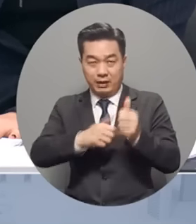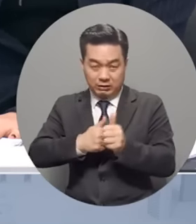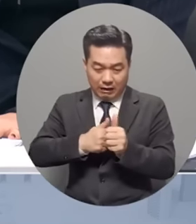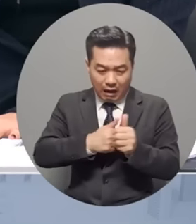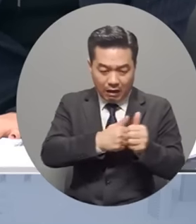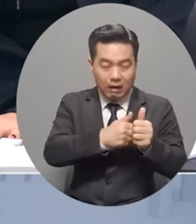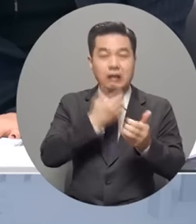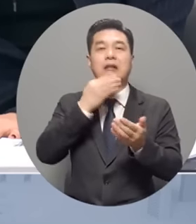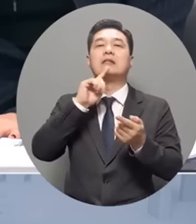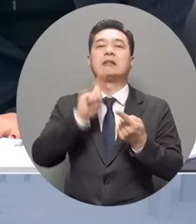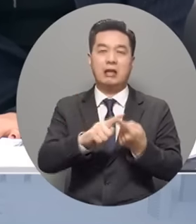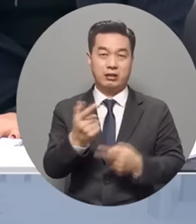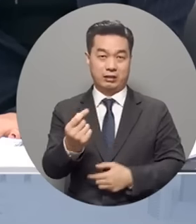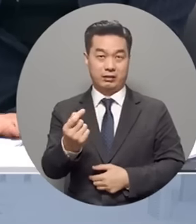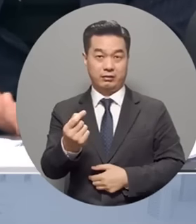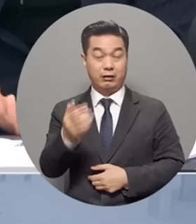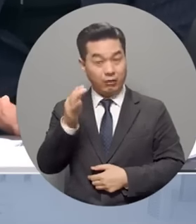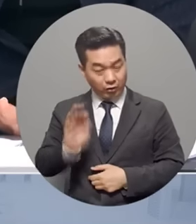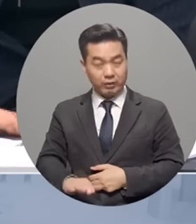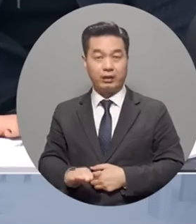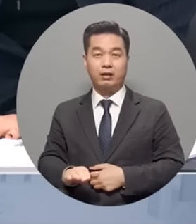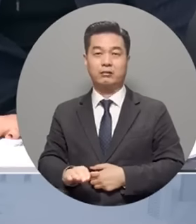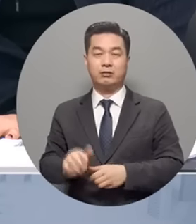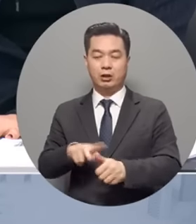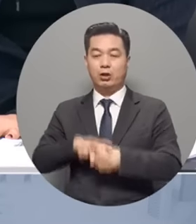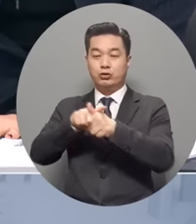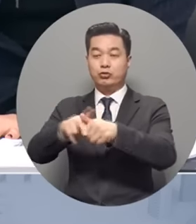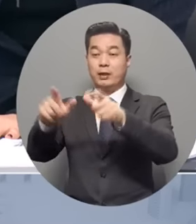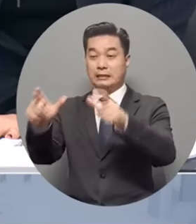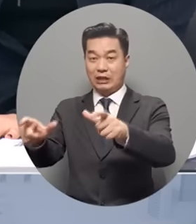무게가 기울 수밖에 없겠죠.